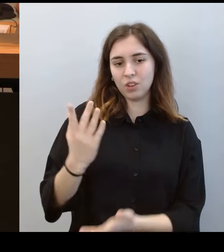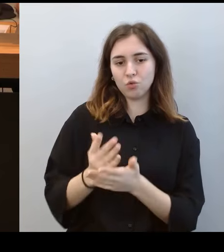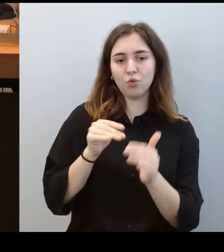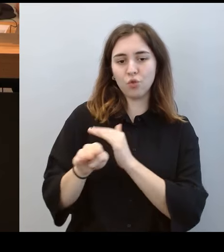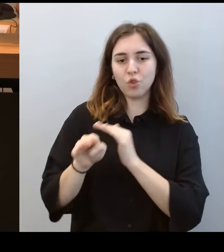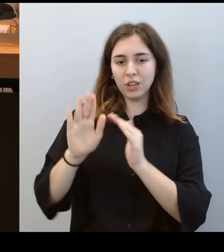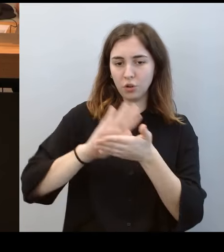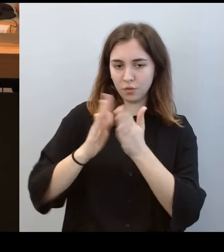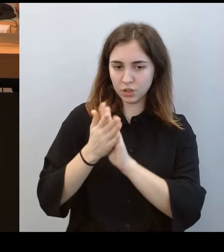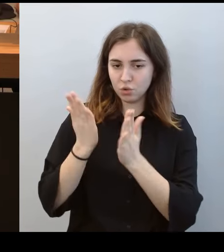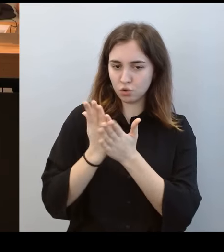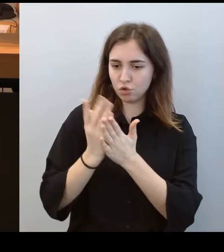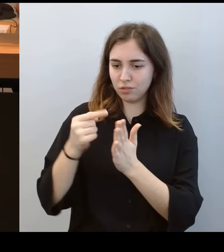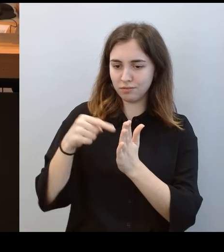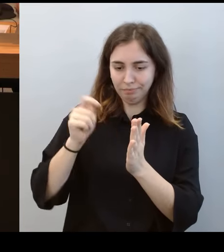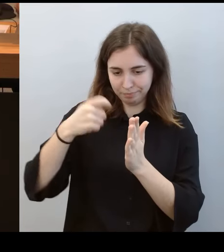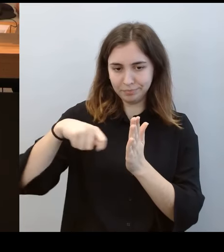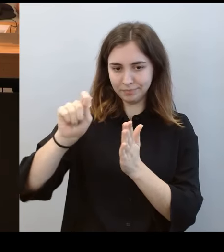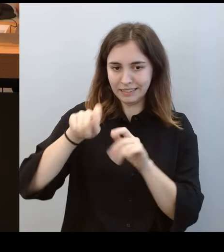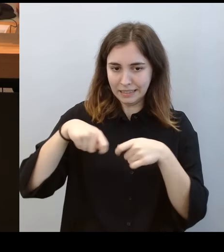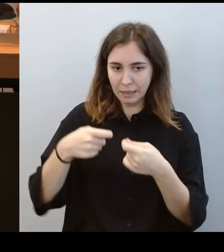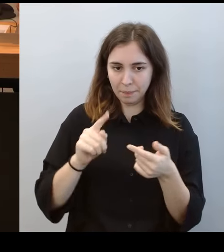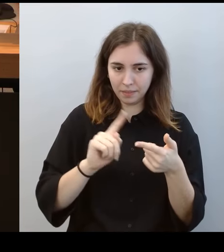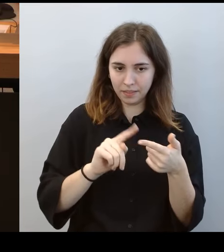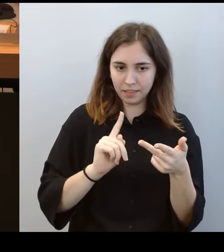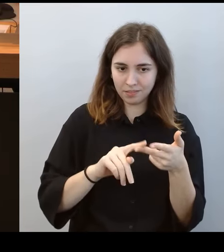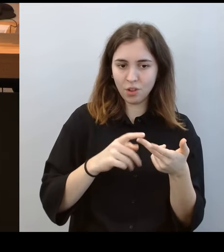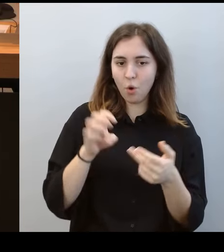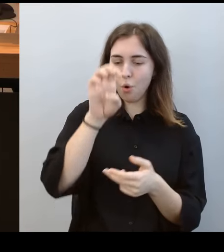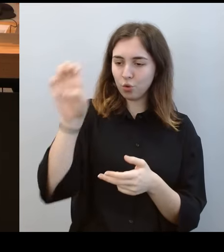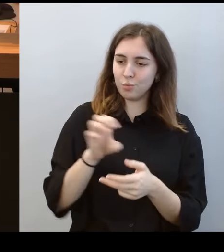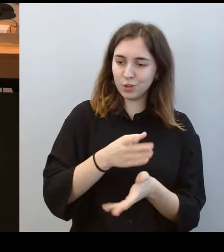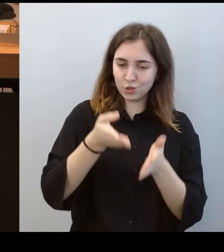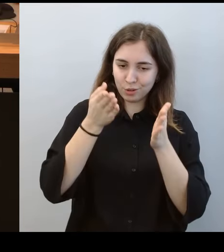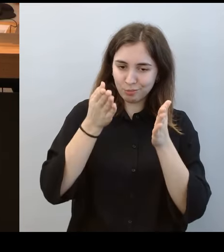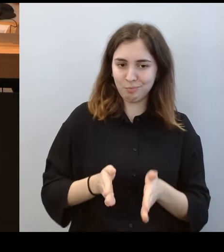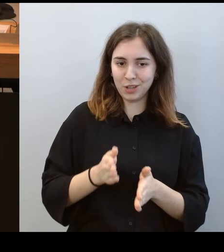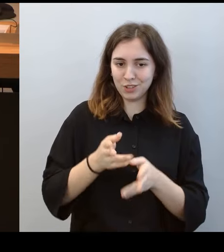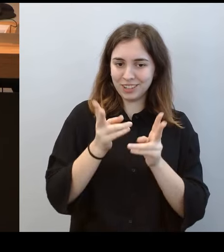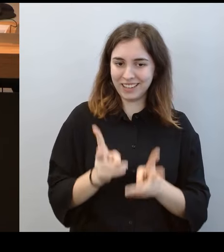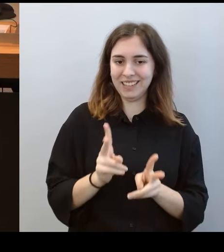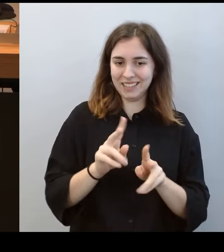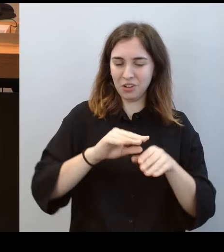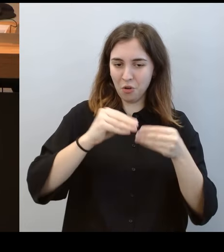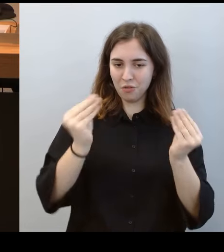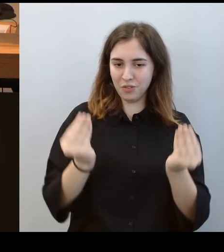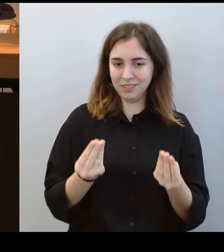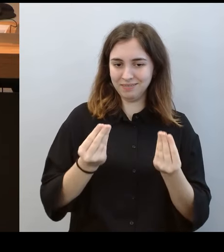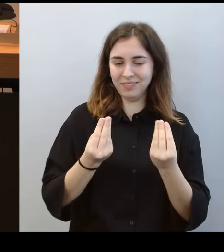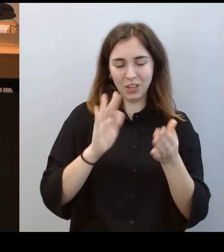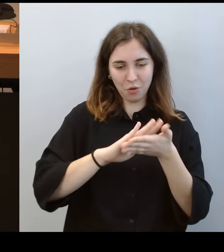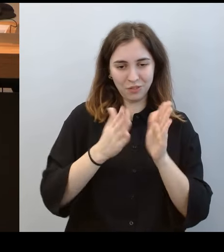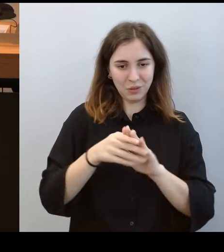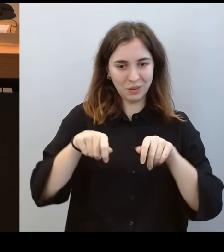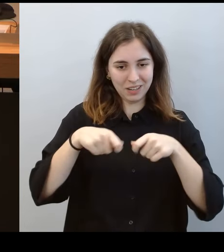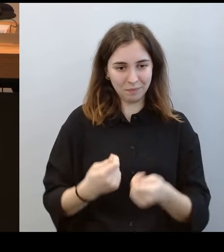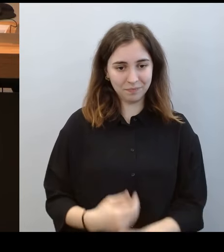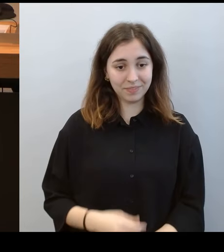Und das bedeutet einfach: Es gibt ein Asylrecht für politisch Verfolgte, es gibt den Schutz für Menschen aus Kriegsgebieten.